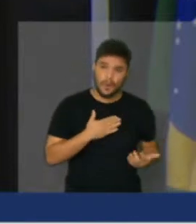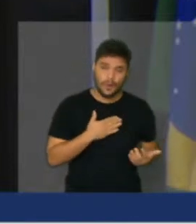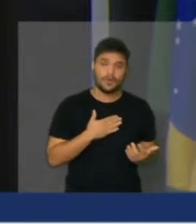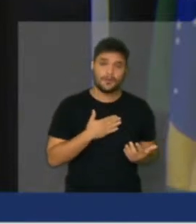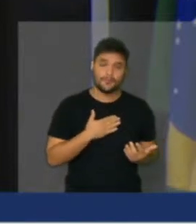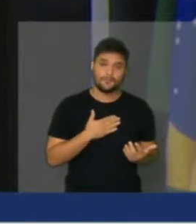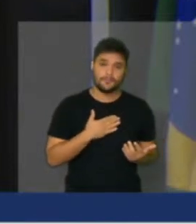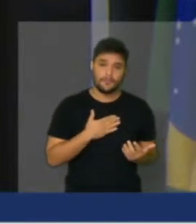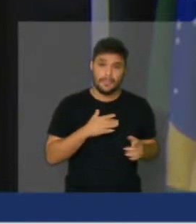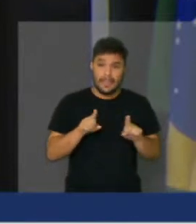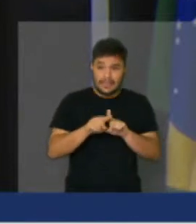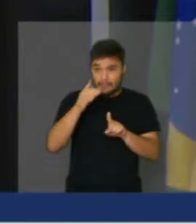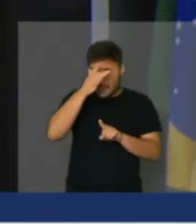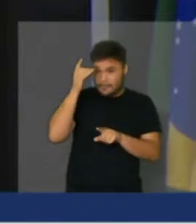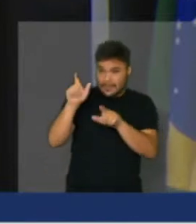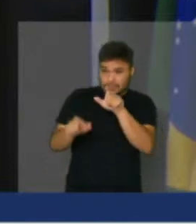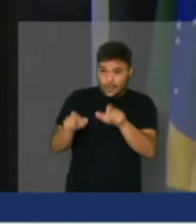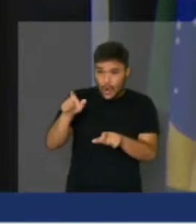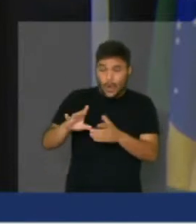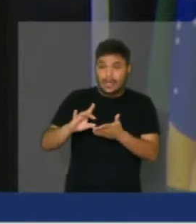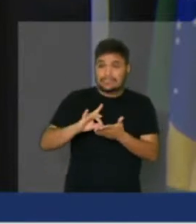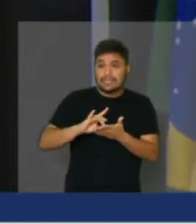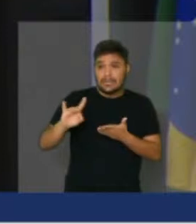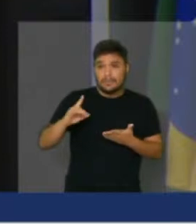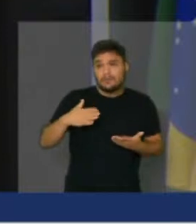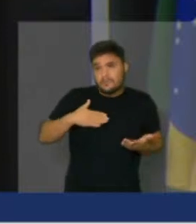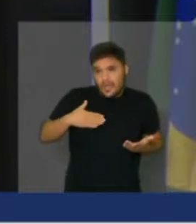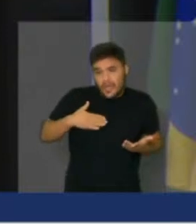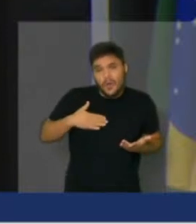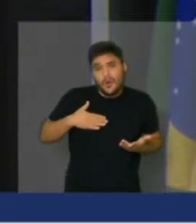APÓIAM, E TAMBÉM OS DESAFETOS QUE EU FAÇO UMA PROMESSA NESSA TRIBUNA E A